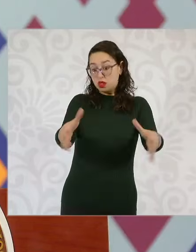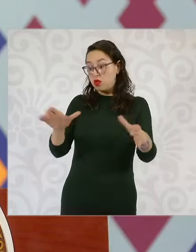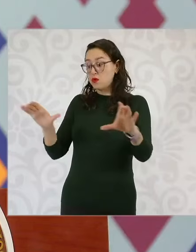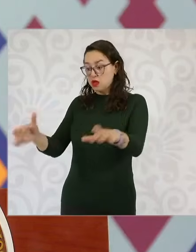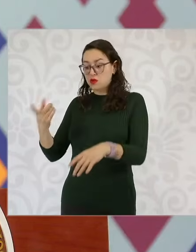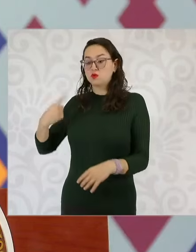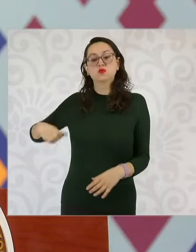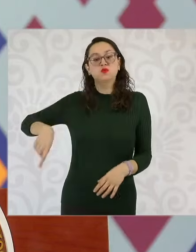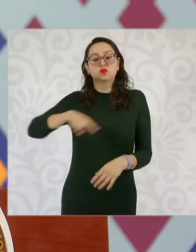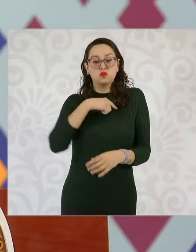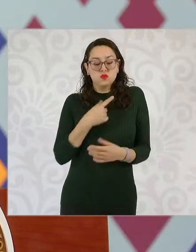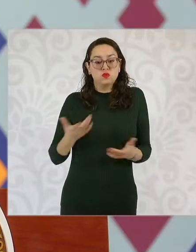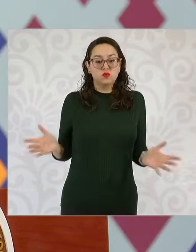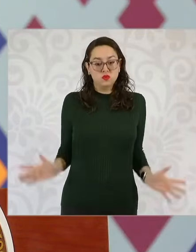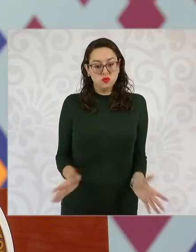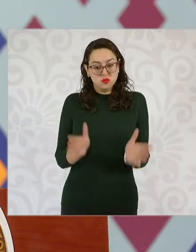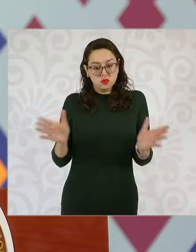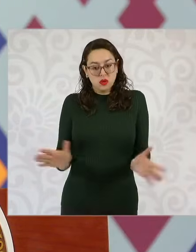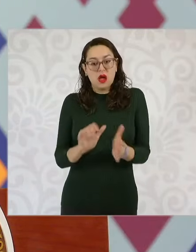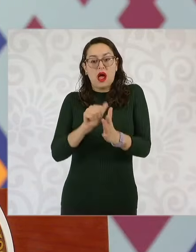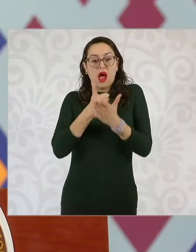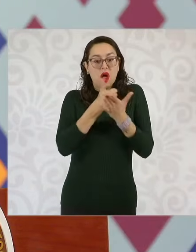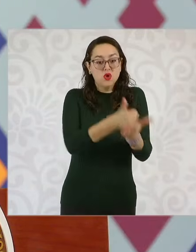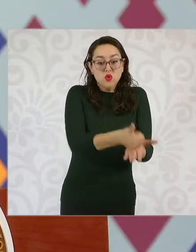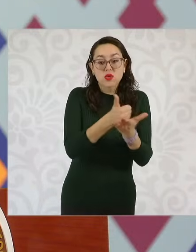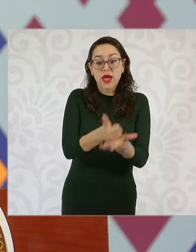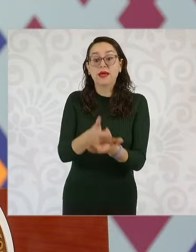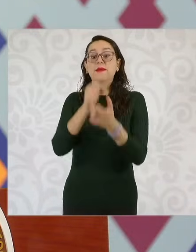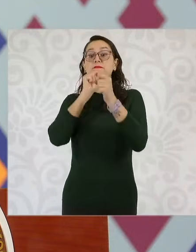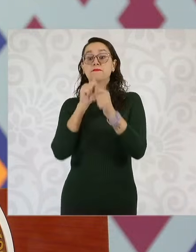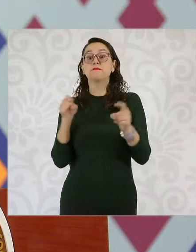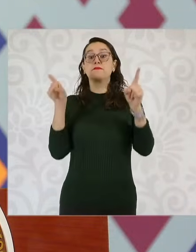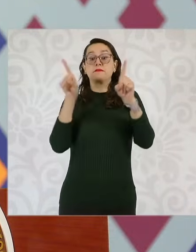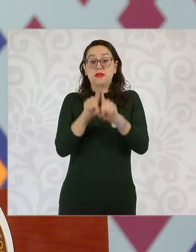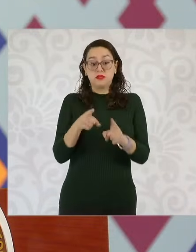tenemos una función productiva que es aportar recursos a la hacienda pública para financiar los